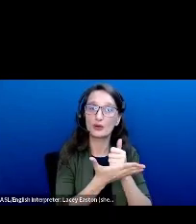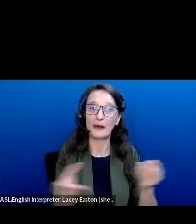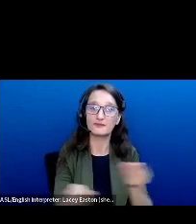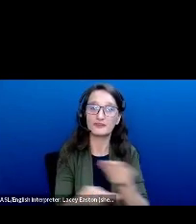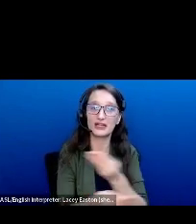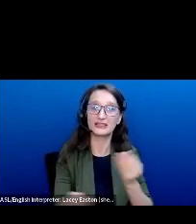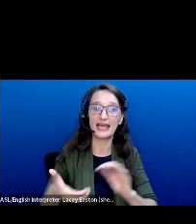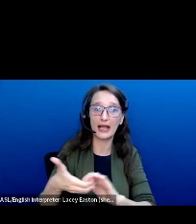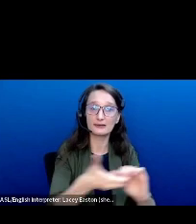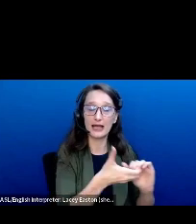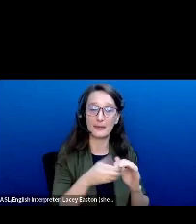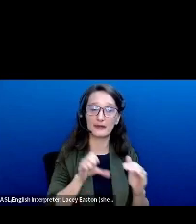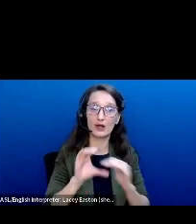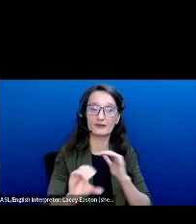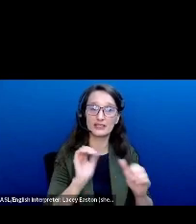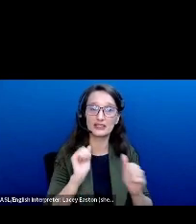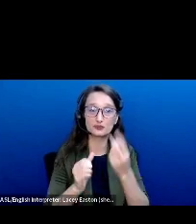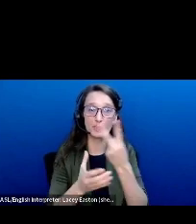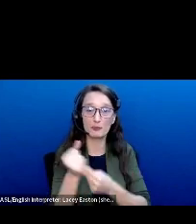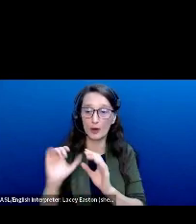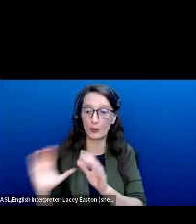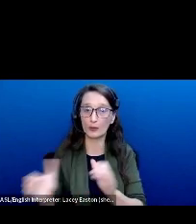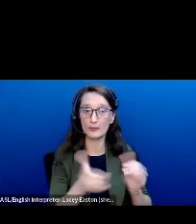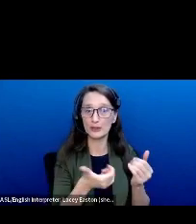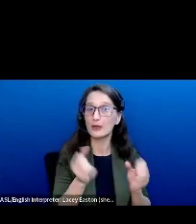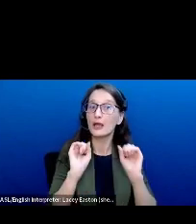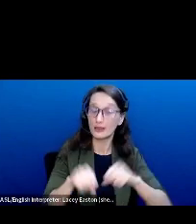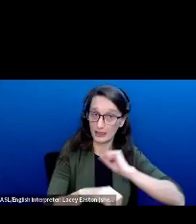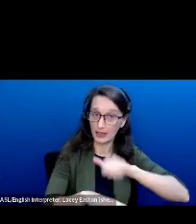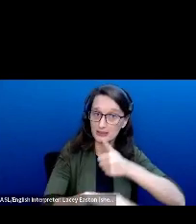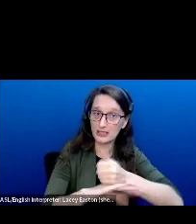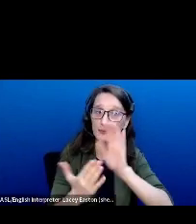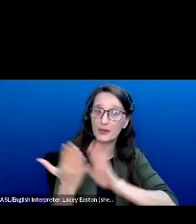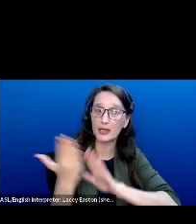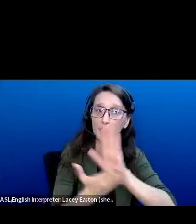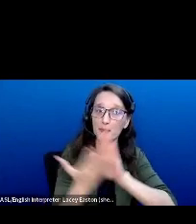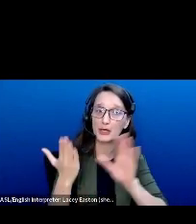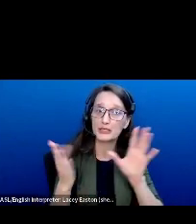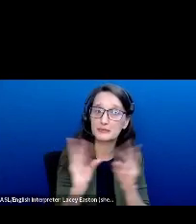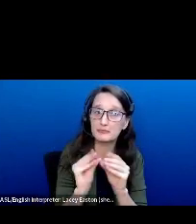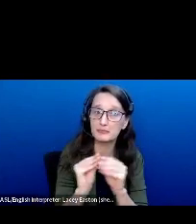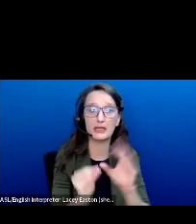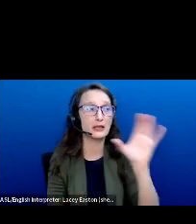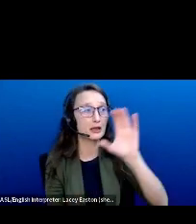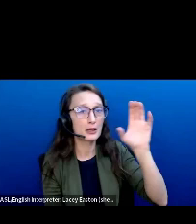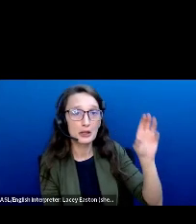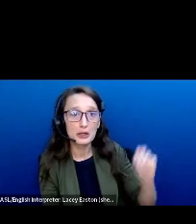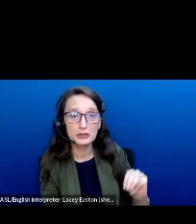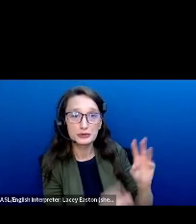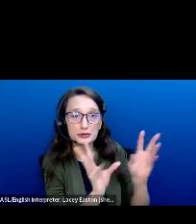eso podría parecer una reunión en persona, una reunión de Zoom, llamadas telefónicas donde cada persona